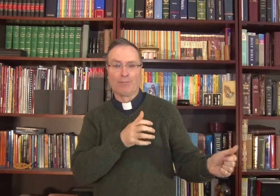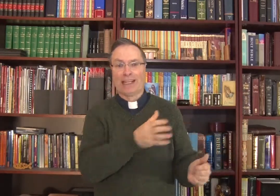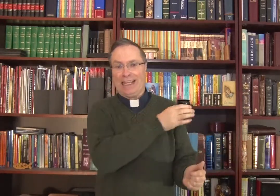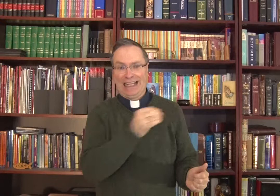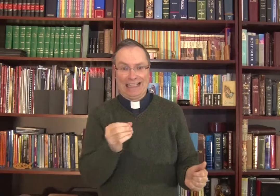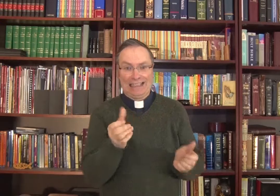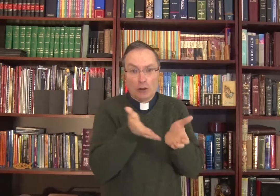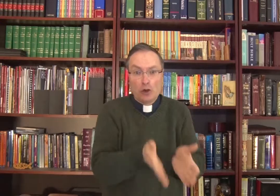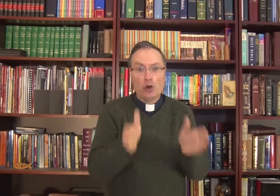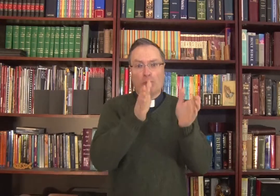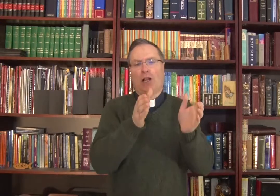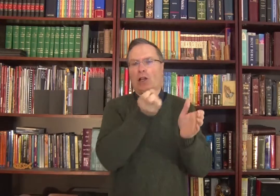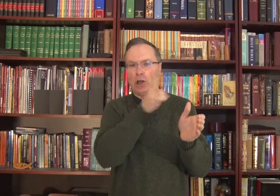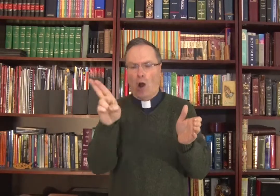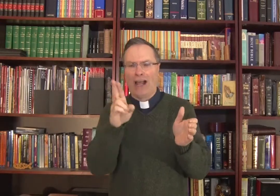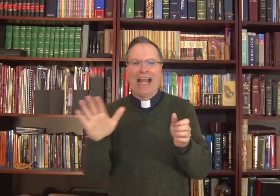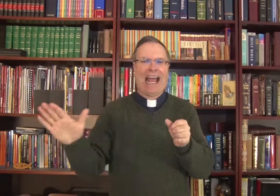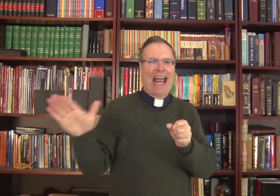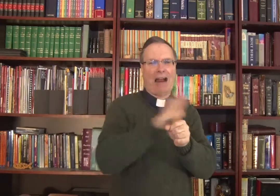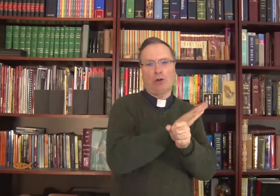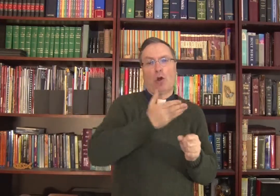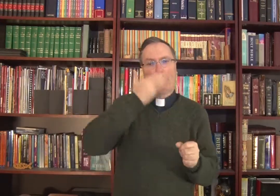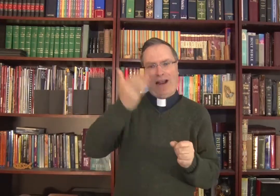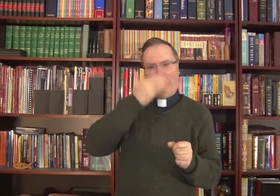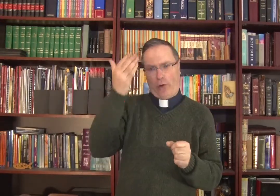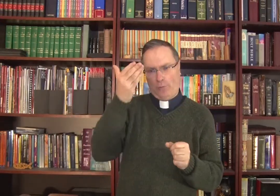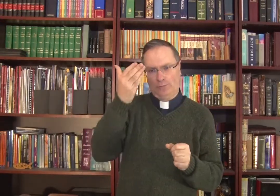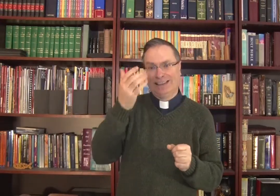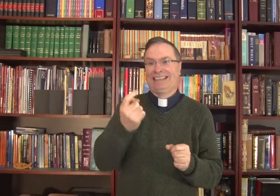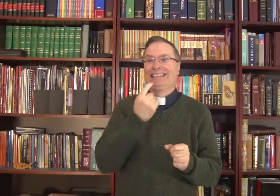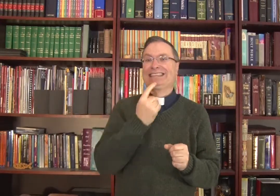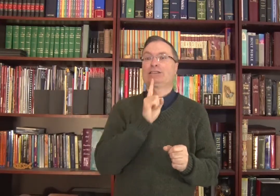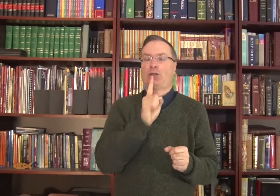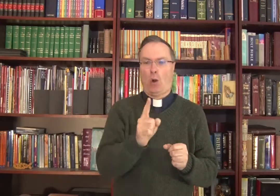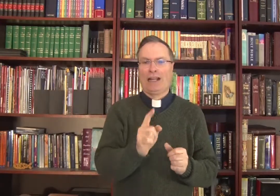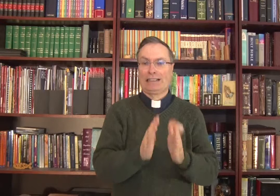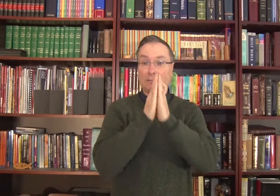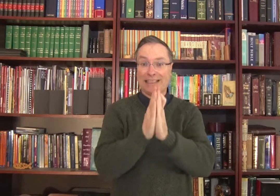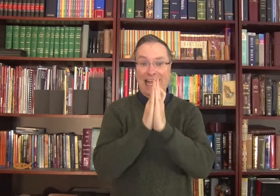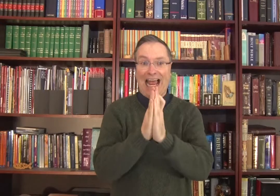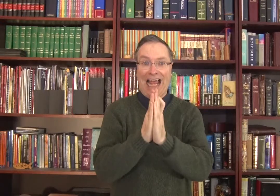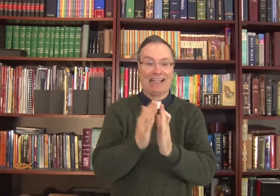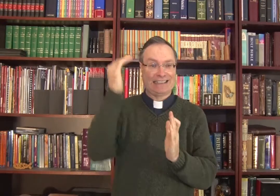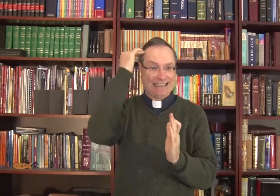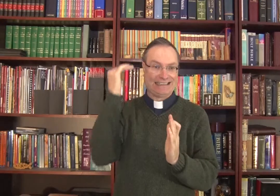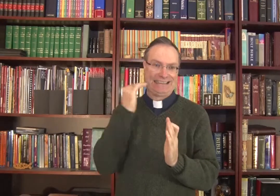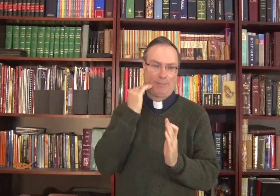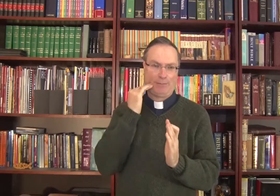et des coupes d’or remplies de parfums, qui sont les prières des saints,